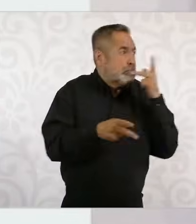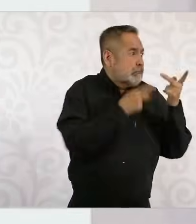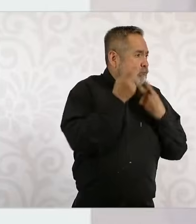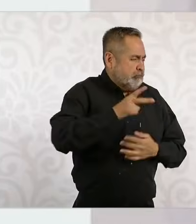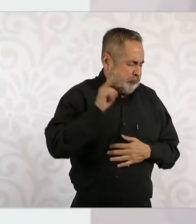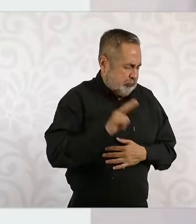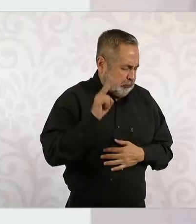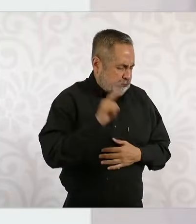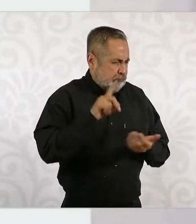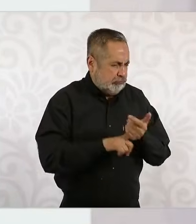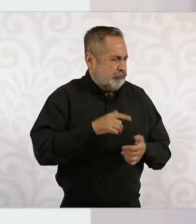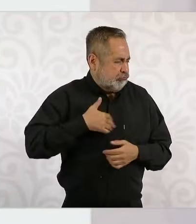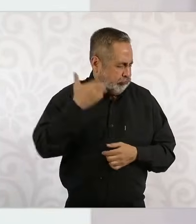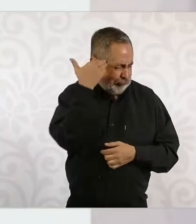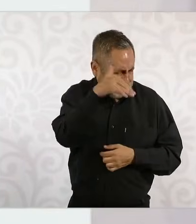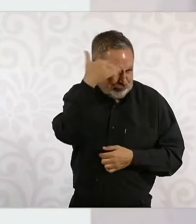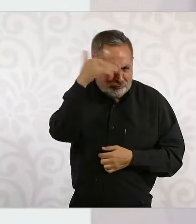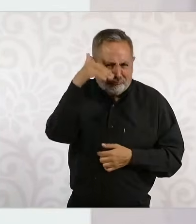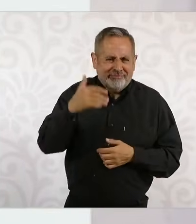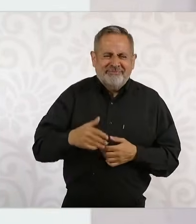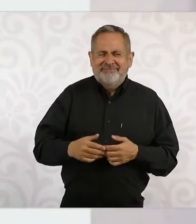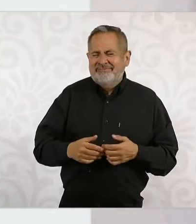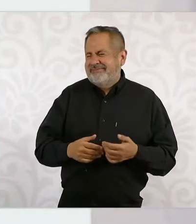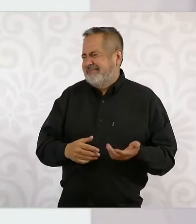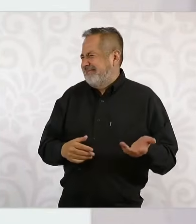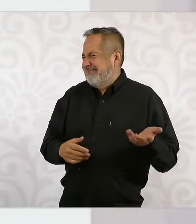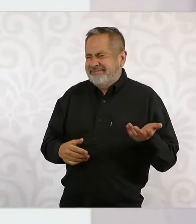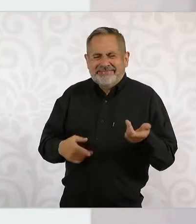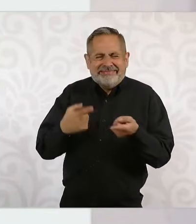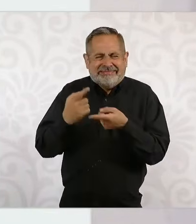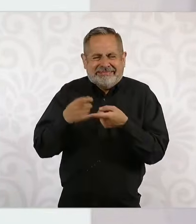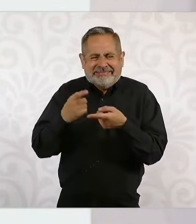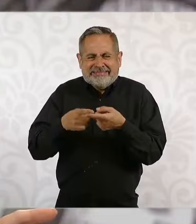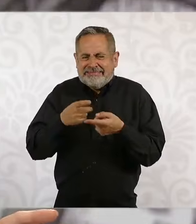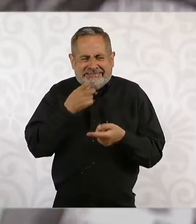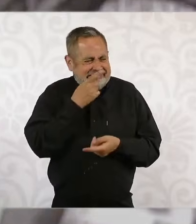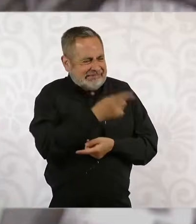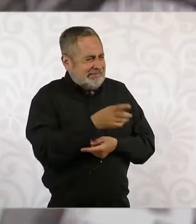y e inventando, ¿no?, quién es su informante, porque la verdad pues es muy mal informante,